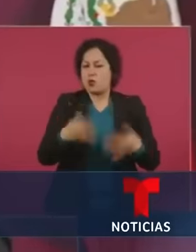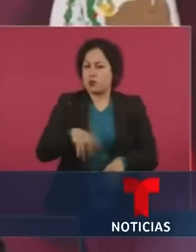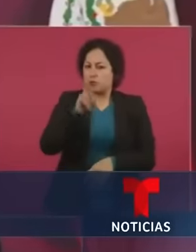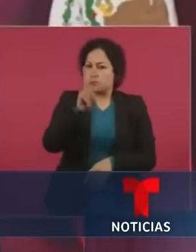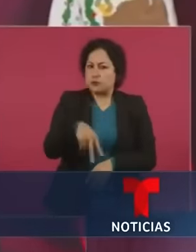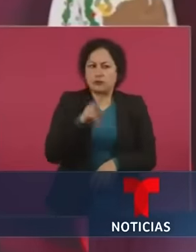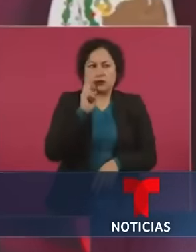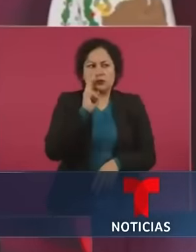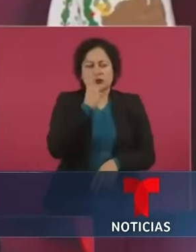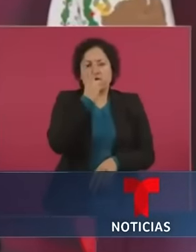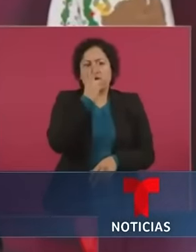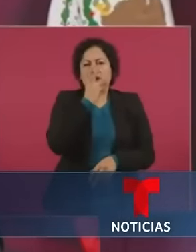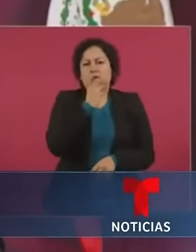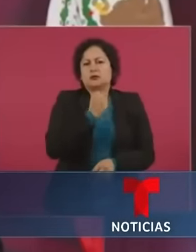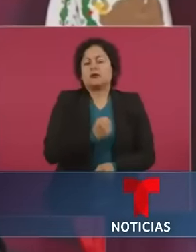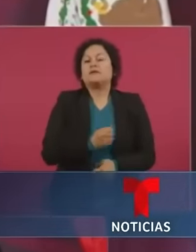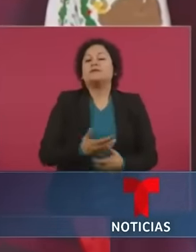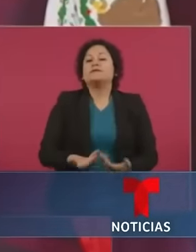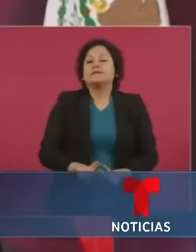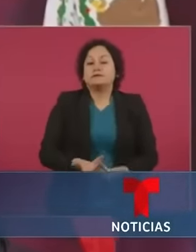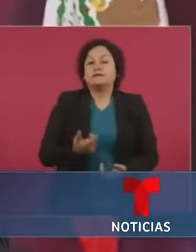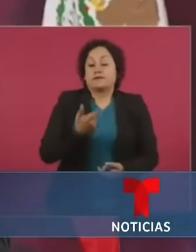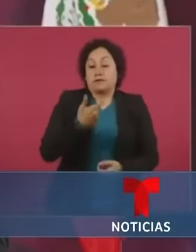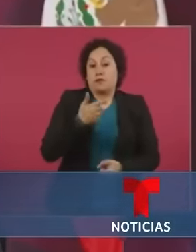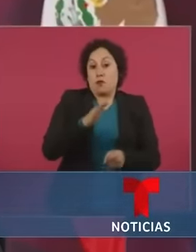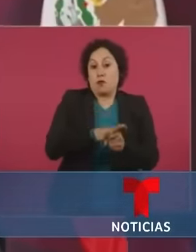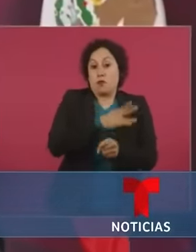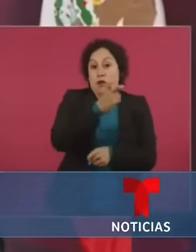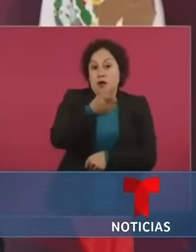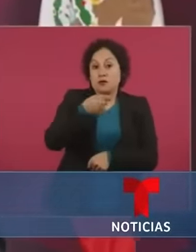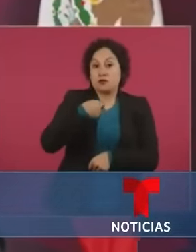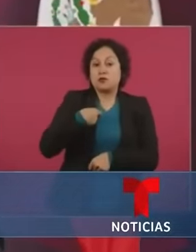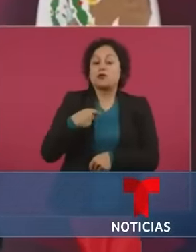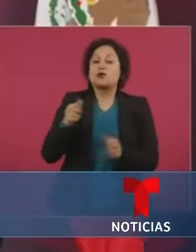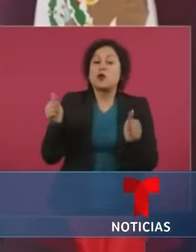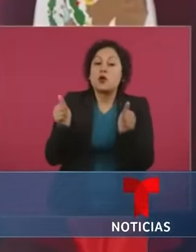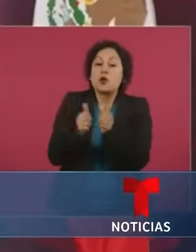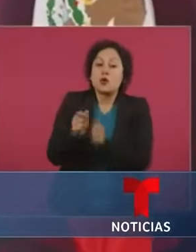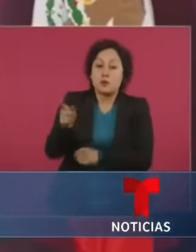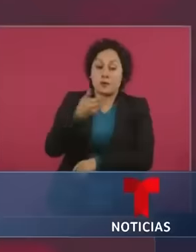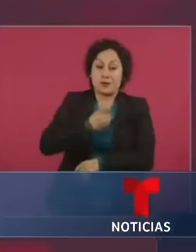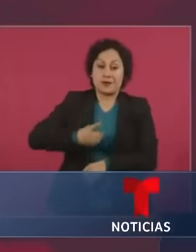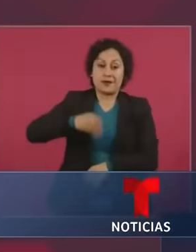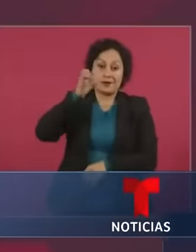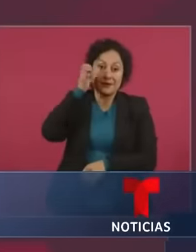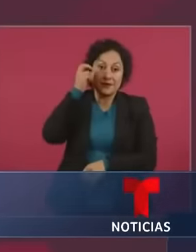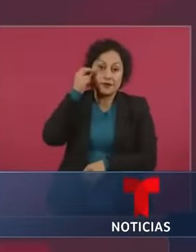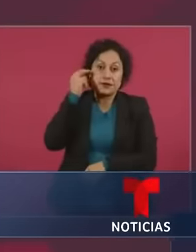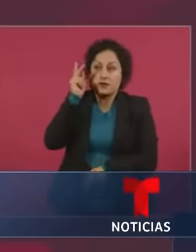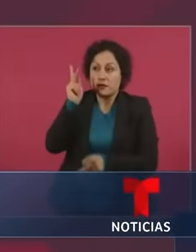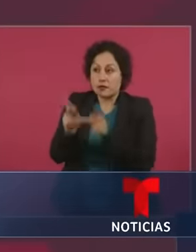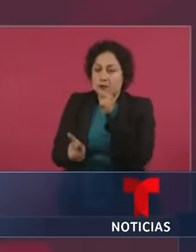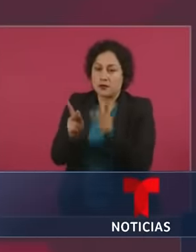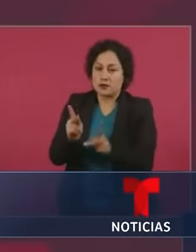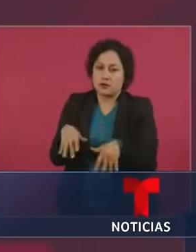ES EL SEGUNDO GOLPE ASESTADO CONTRA LA CÉLULA CRIMINAL DE LOS CONTRA LA CÉLULA CRIMINAL DE LOS CHAPITOS, SEÑALADOS POR LOS ES